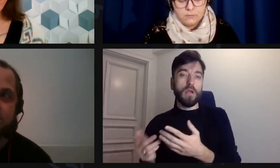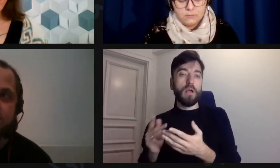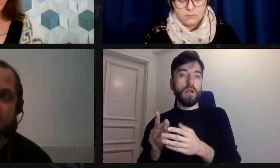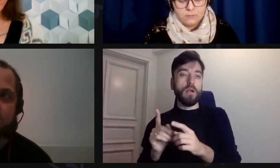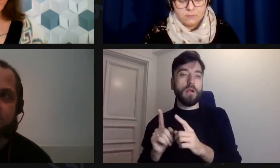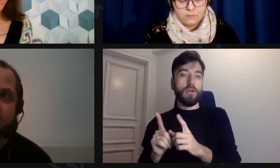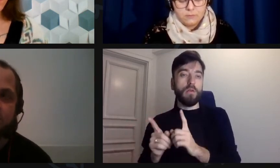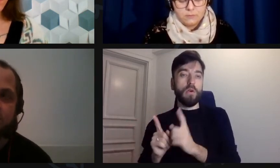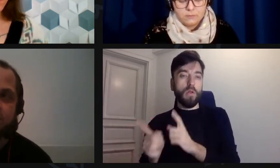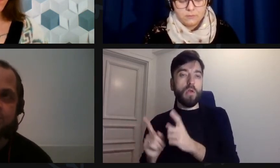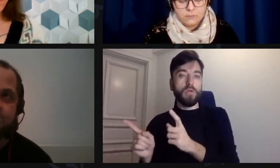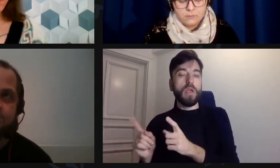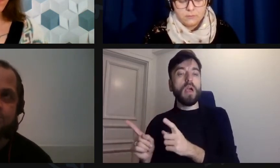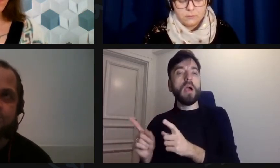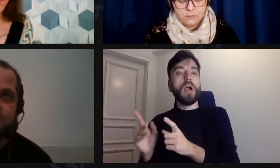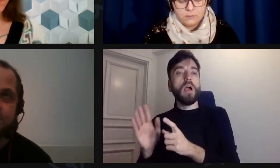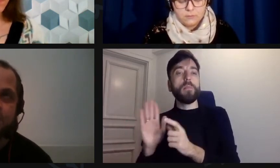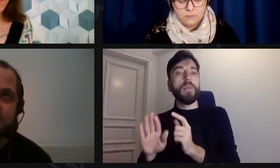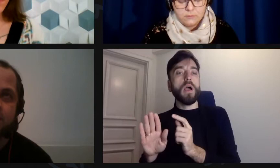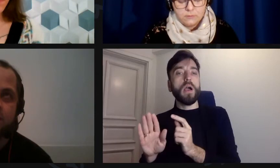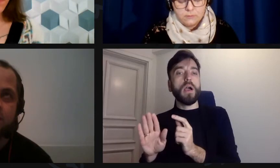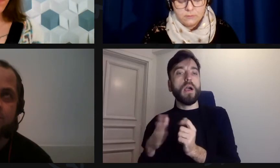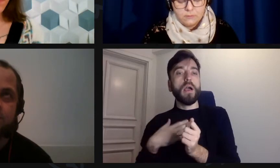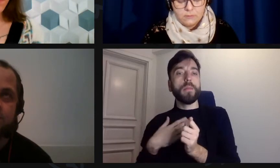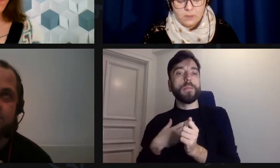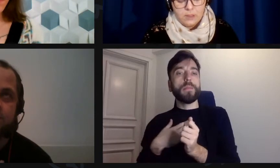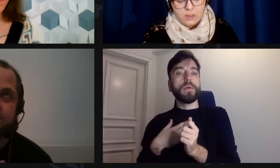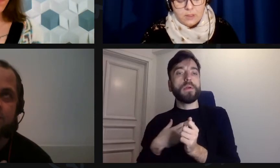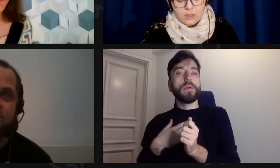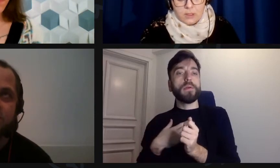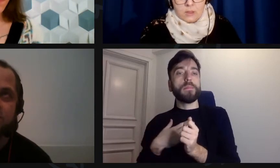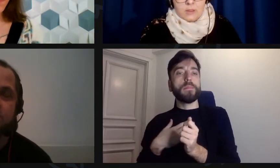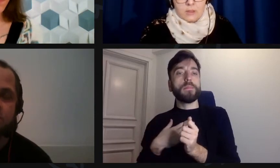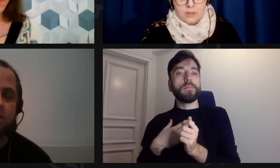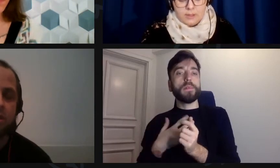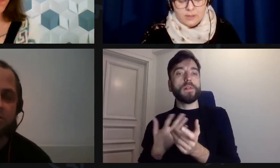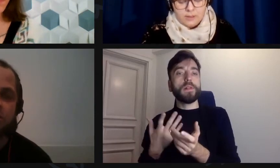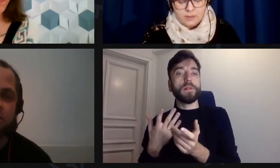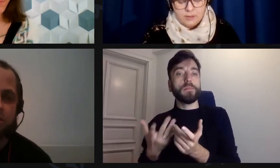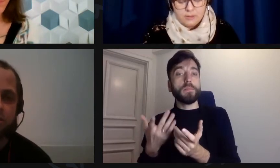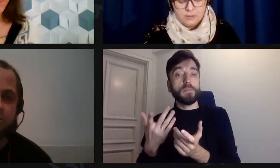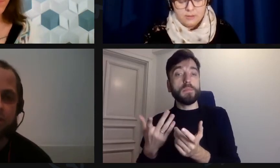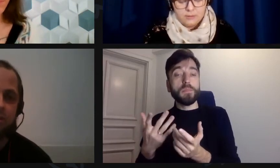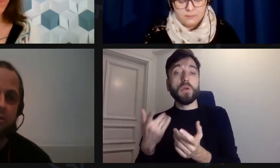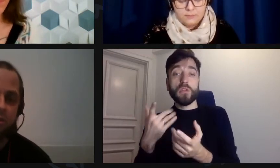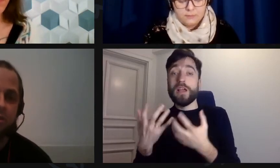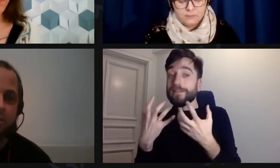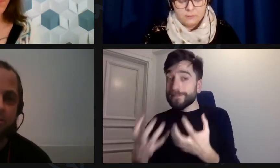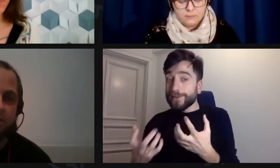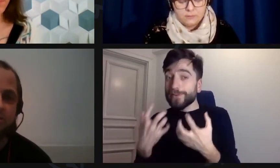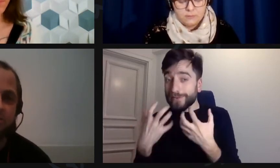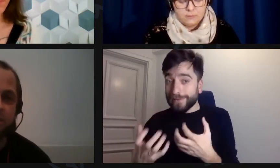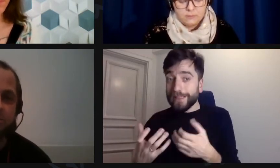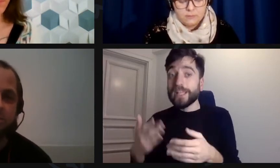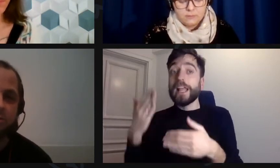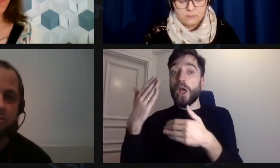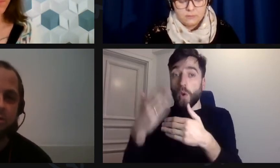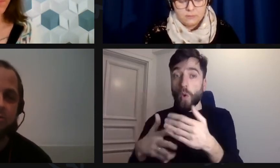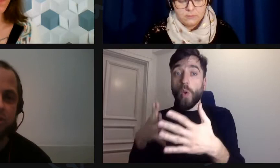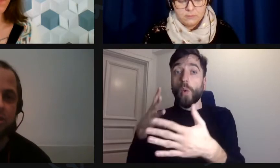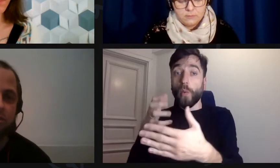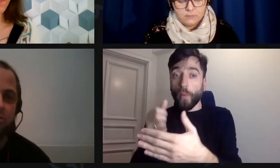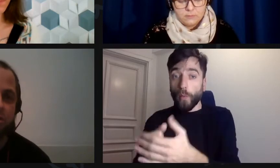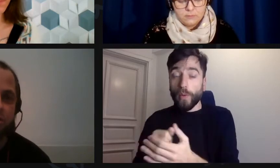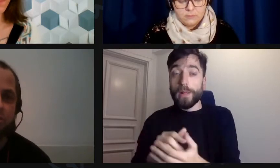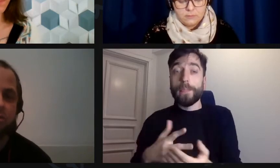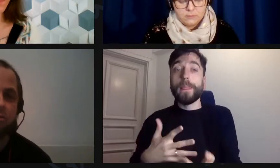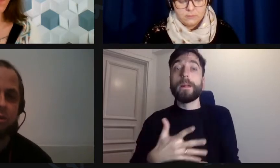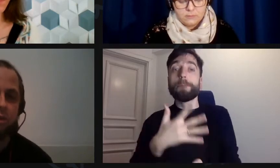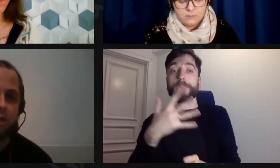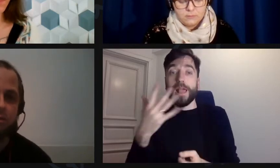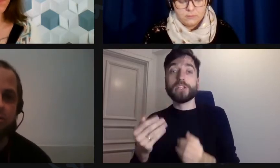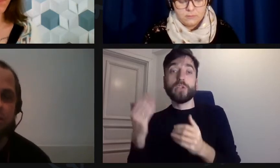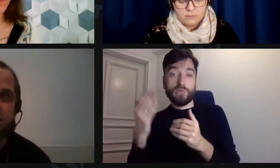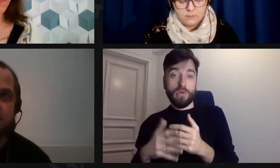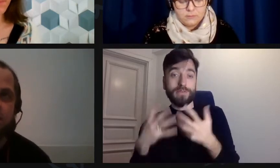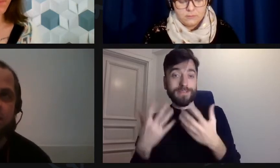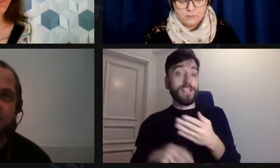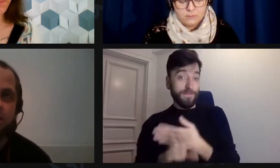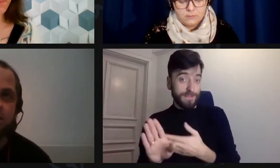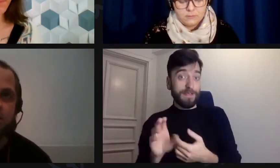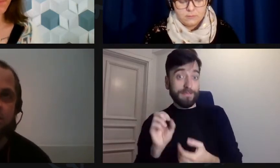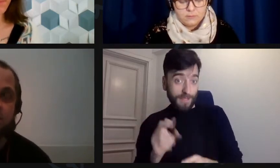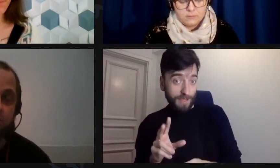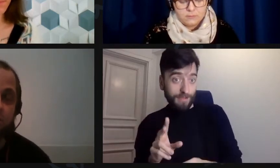Owszem staramy się dowiedzieć od dzieciaków czy chcą, biorą w niej udział wszyscy, którzy chcą, reszta nie musi.